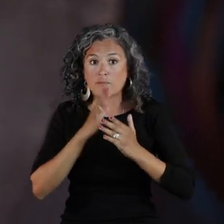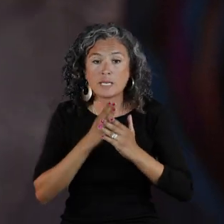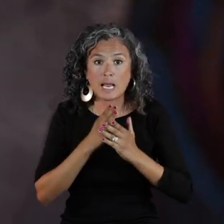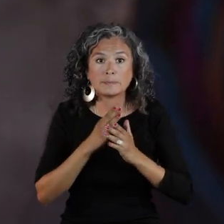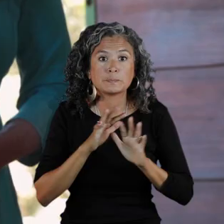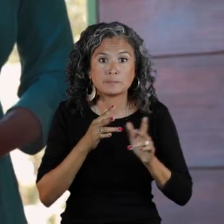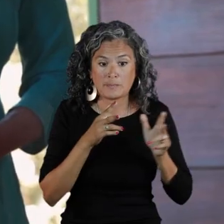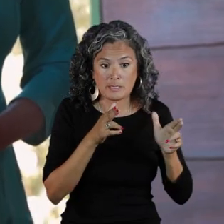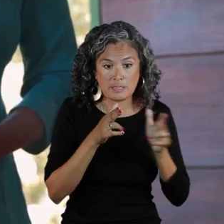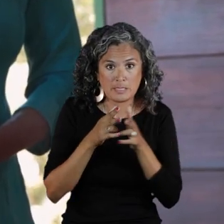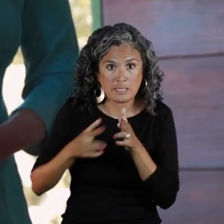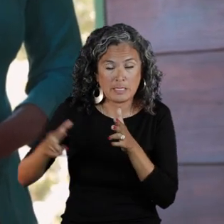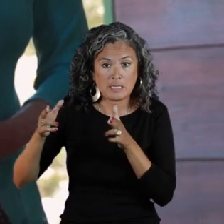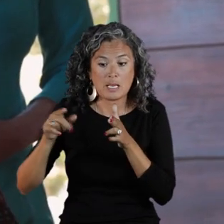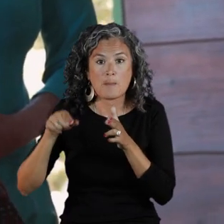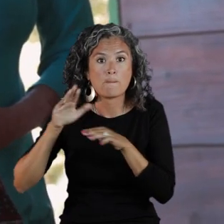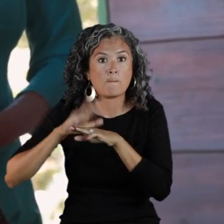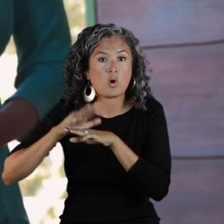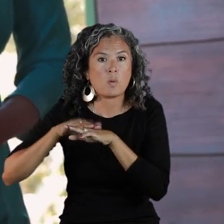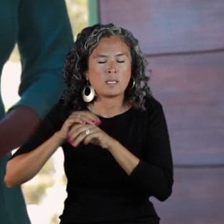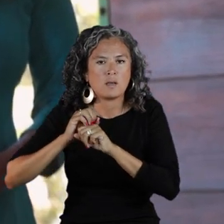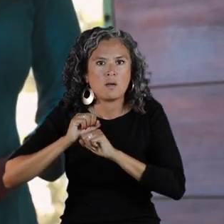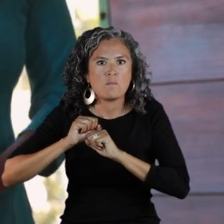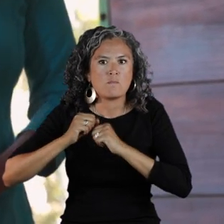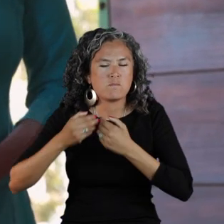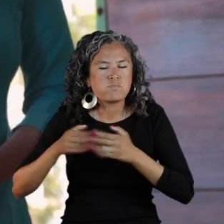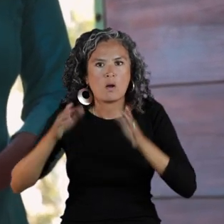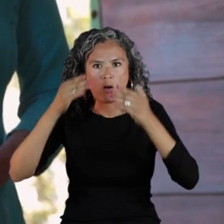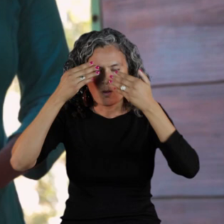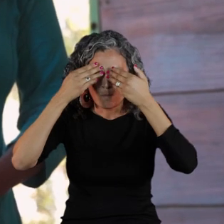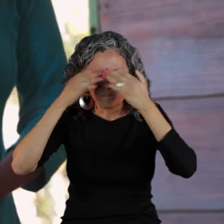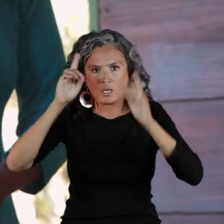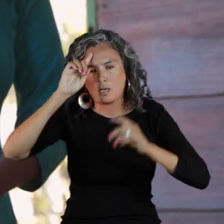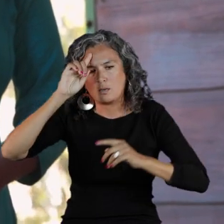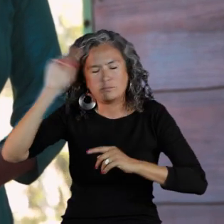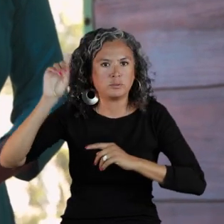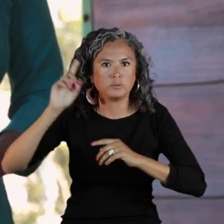hasta que llega la explosión violenta.